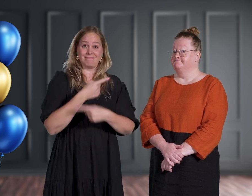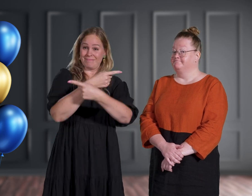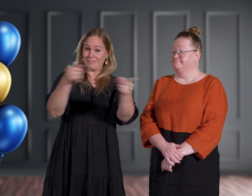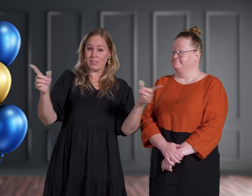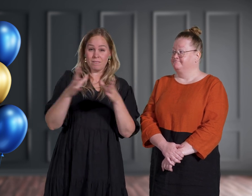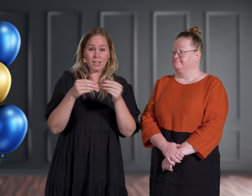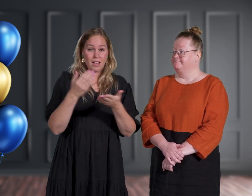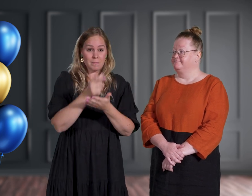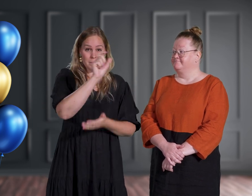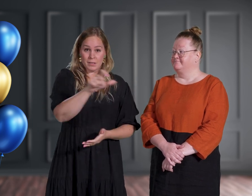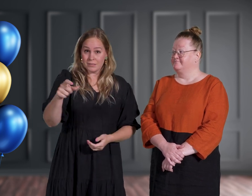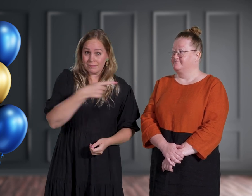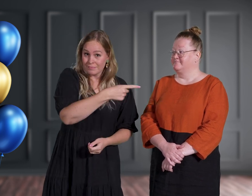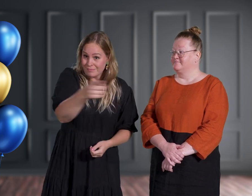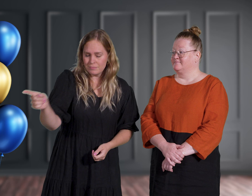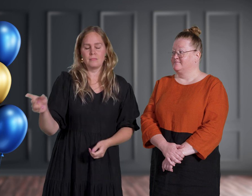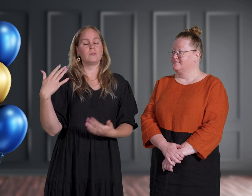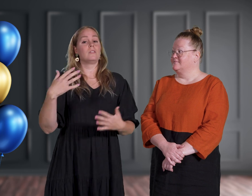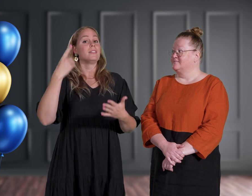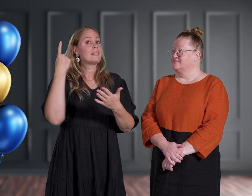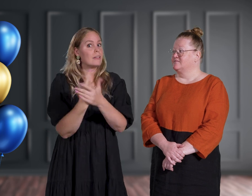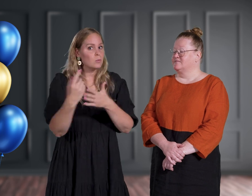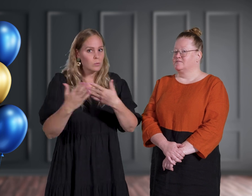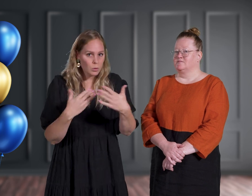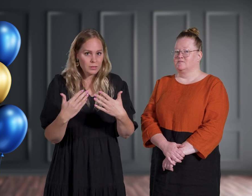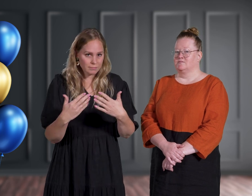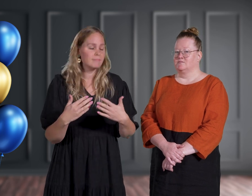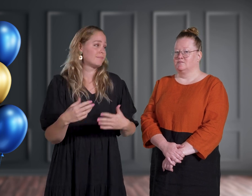Vapaaehtoiset tekevät todella tärkeää työtä.